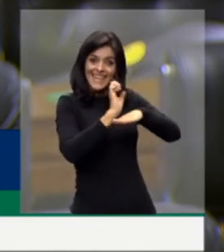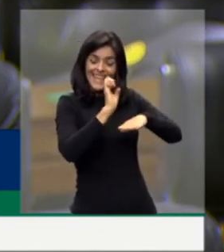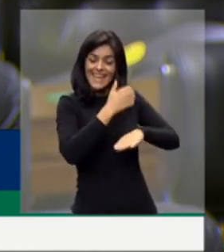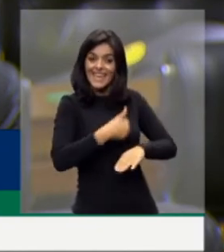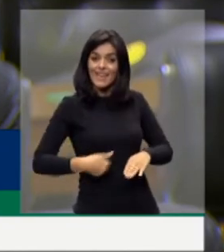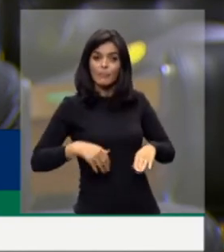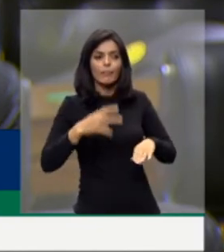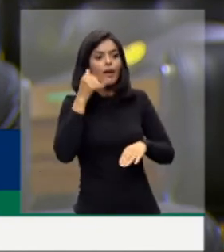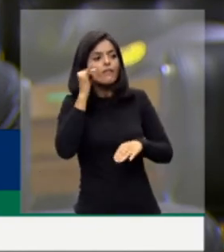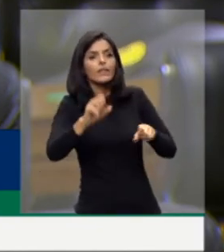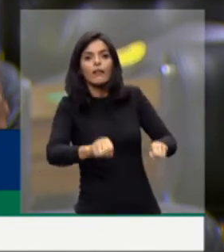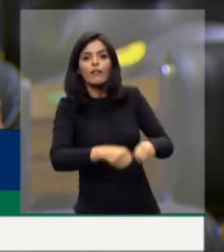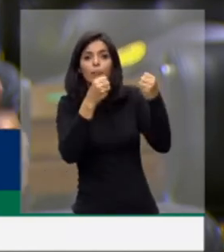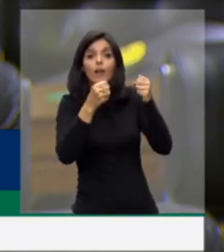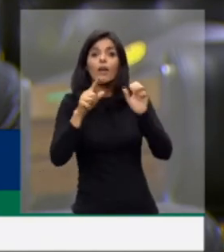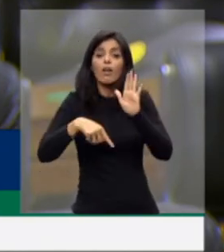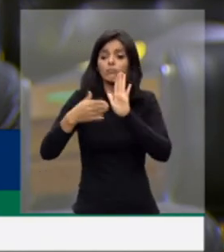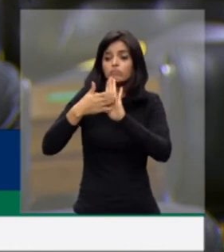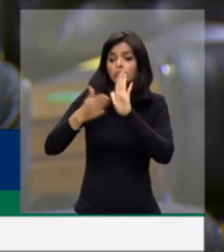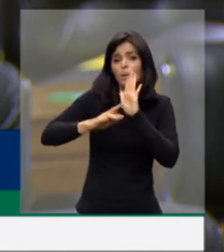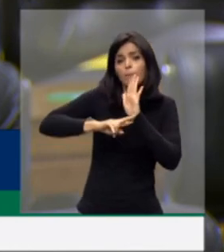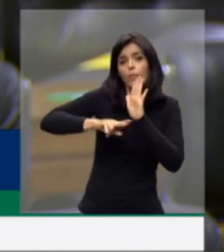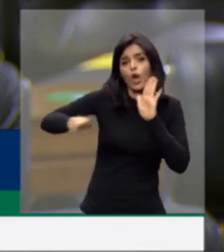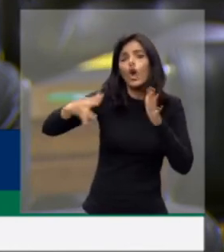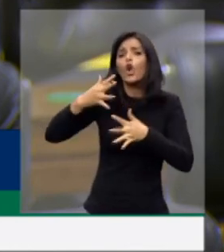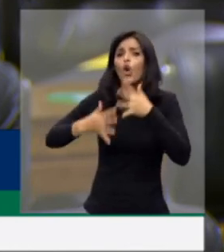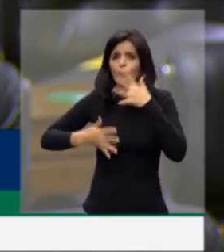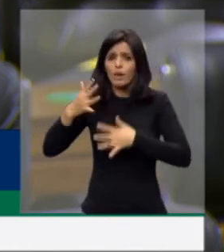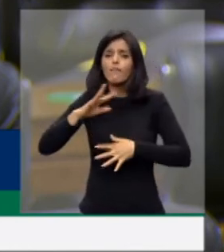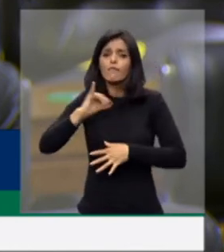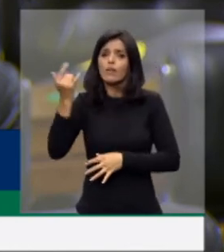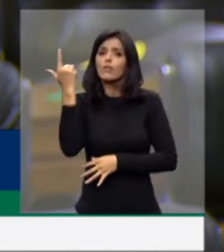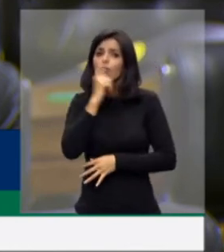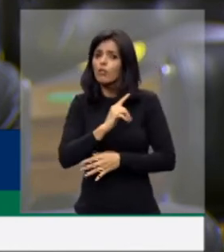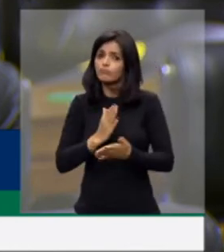MODERNIZA, DESCONTRATO ALIZA A QUESTÃO DA INDÚSTRIA, E GERA APORTE DE RECURSOS PARA AS DISTRIBUIDORAS ESTATAIS QUE